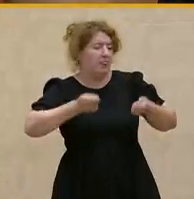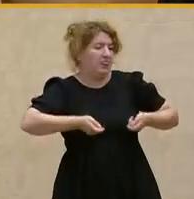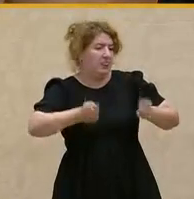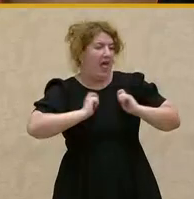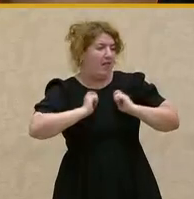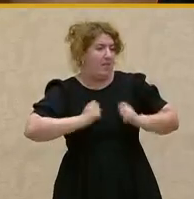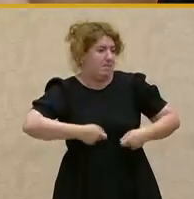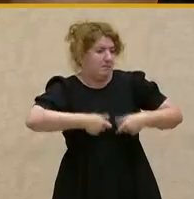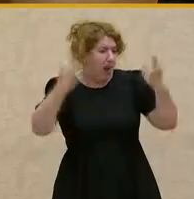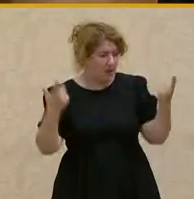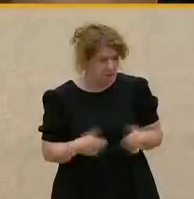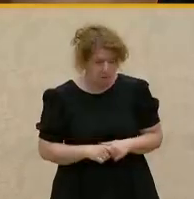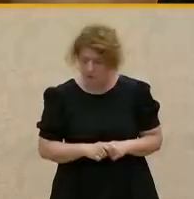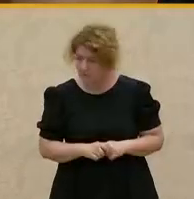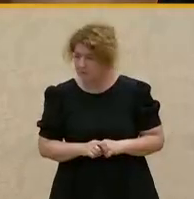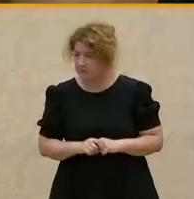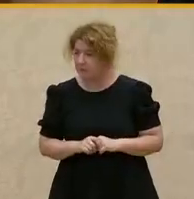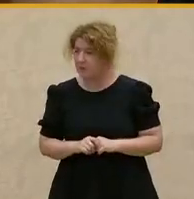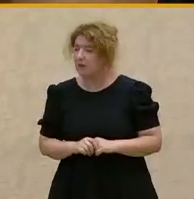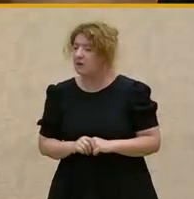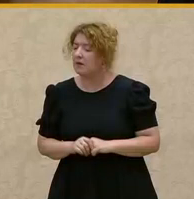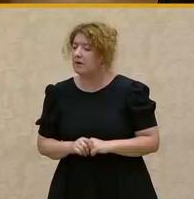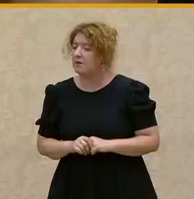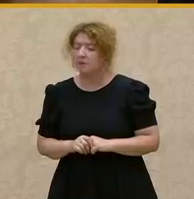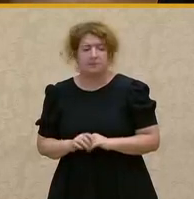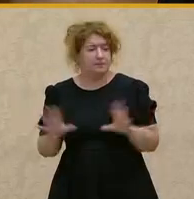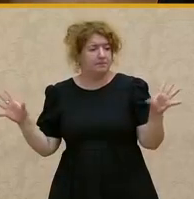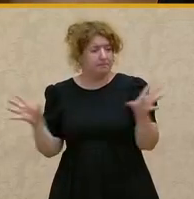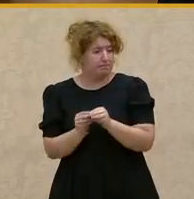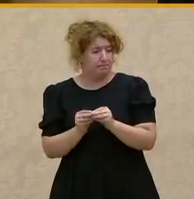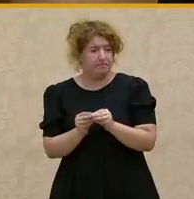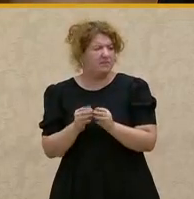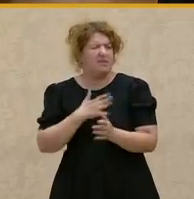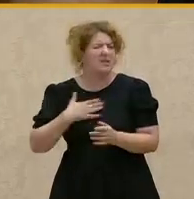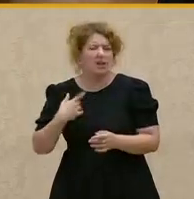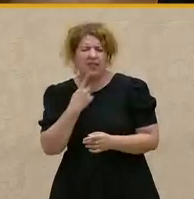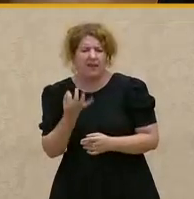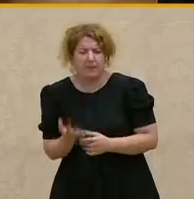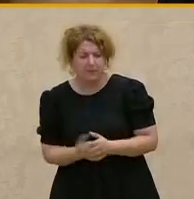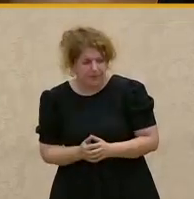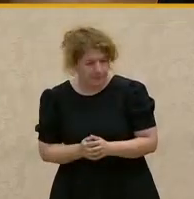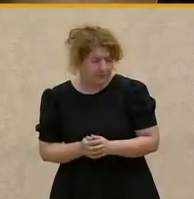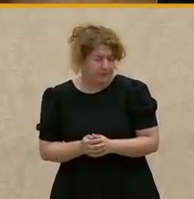Y con todo esto quería decir que, en los servicios que se proporcionan a estas